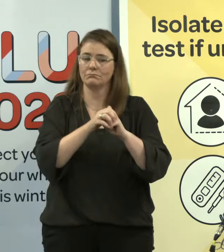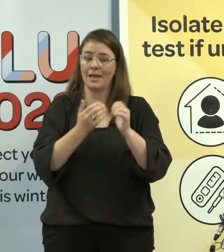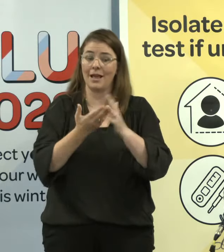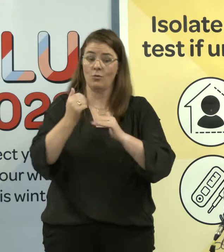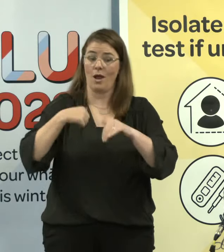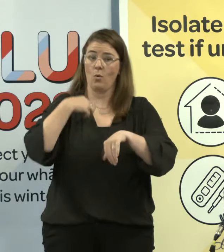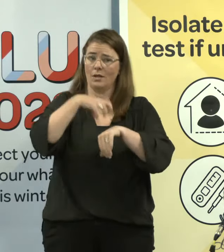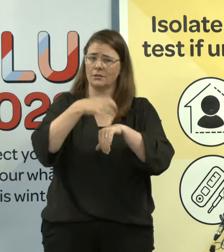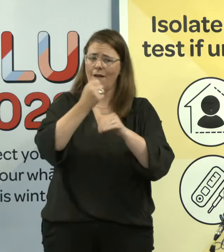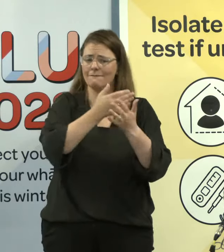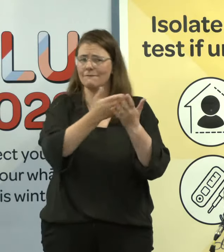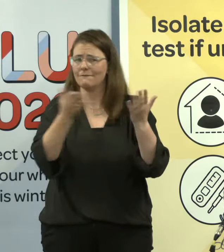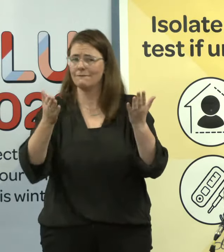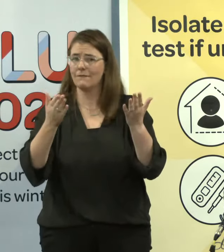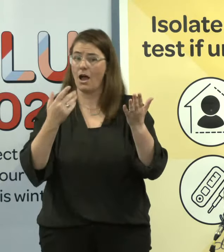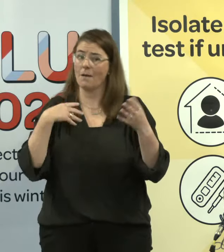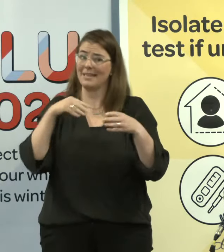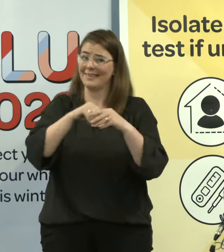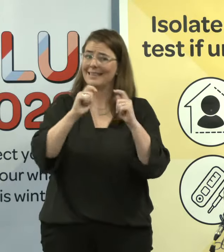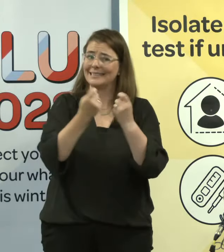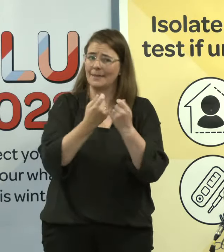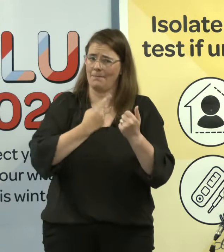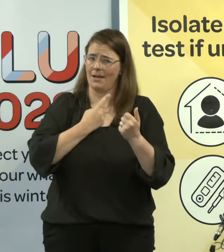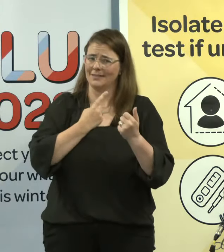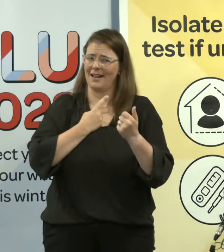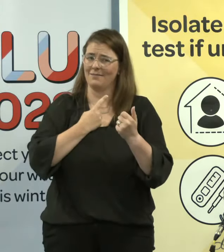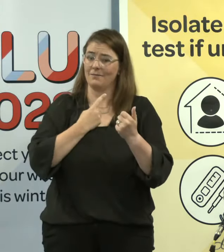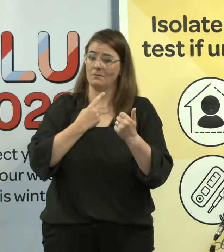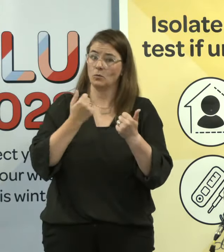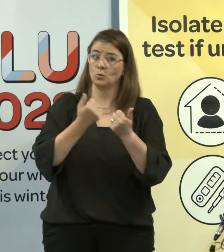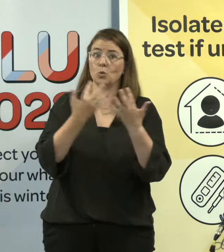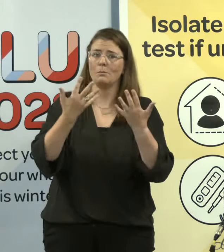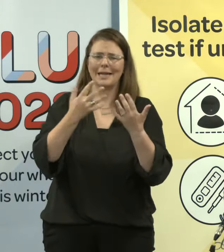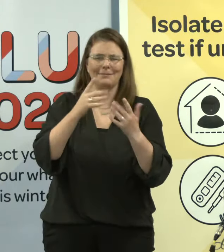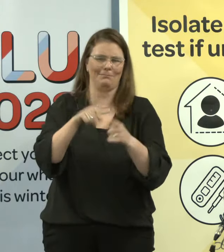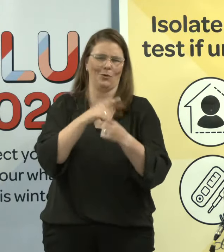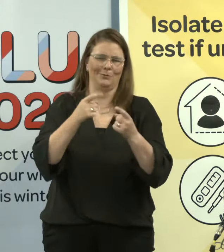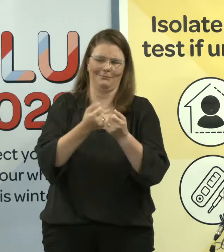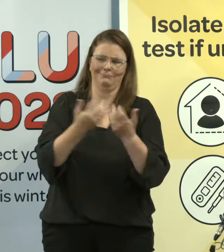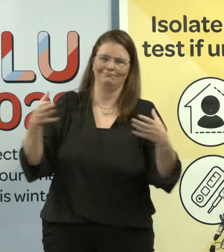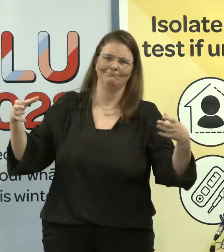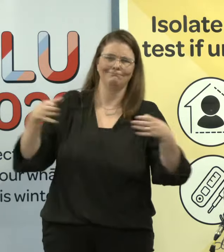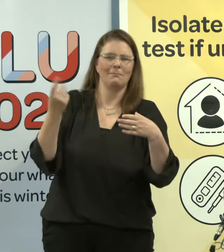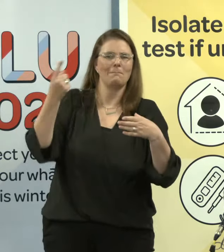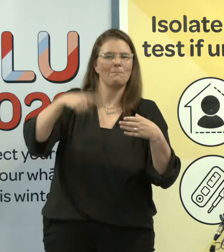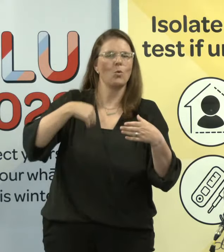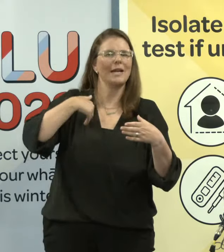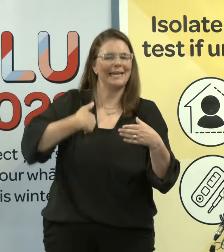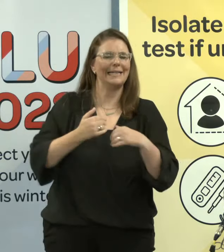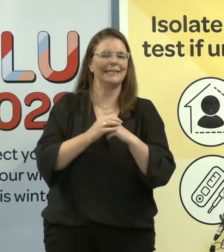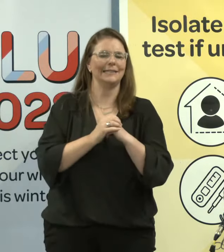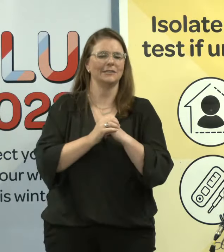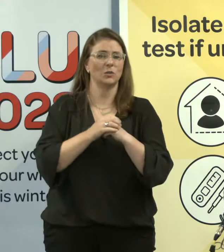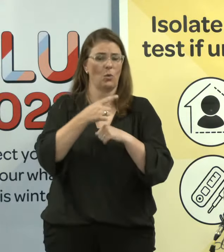taua mahi kei te haere ki Jim hono a te kapa, pera me ta